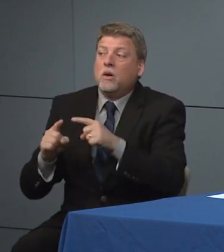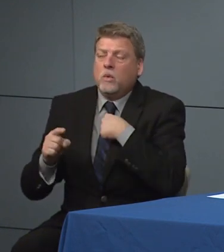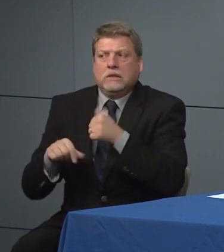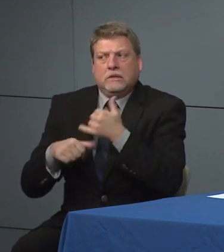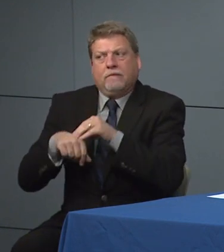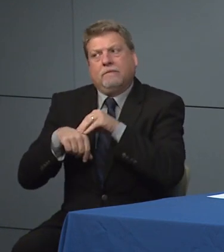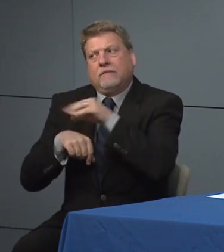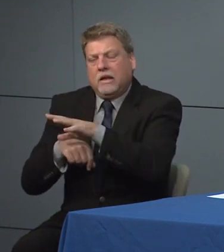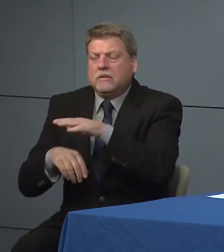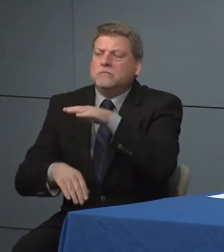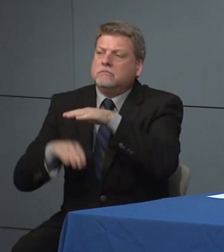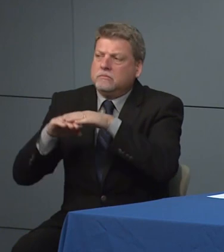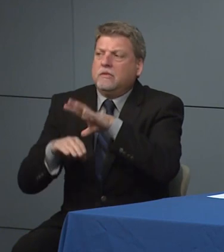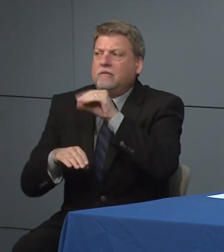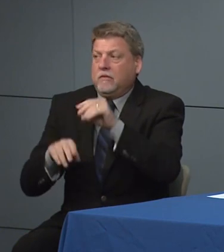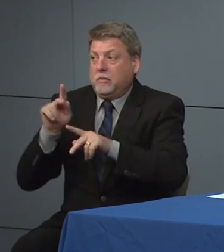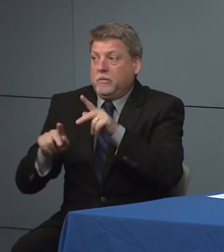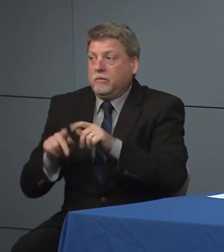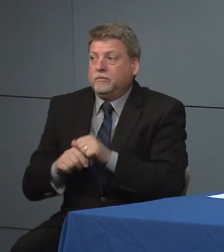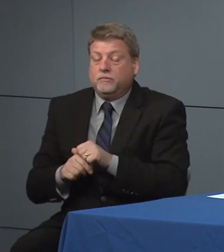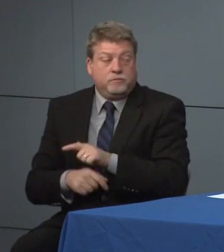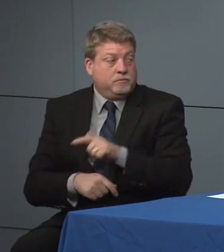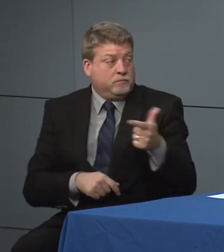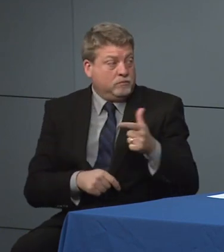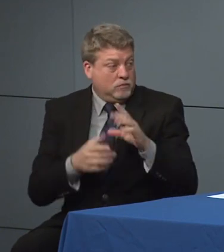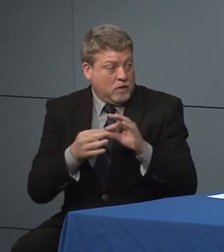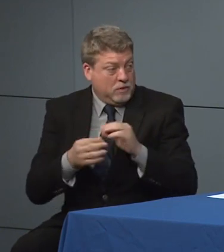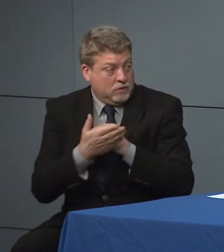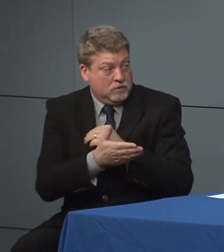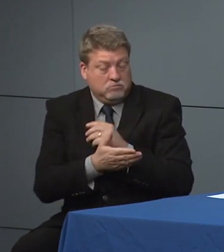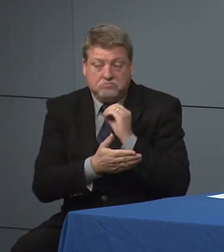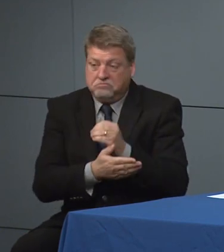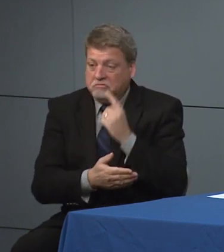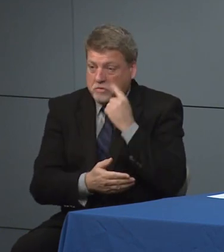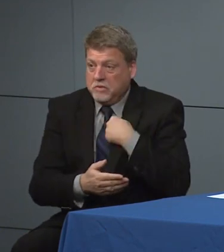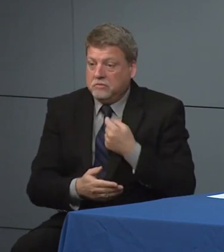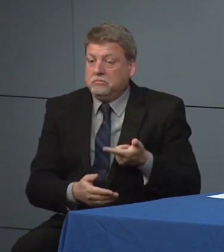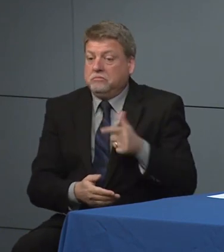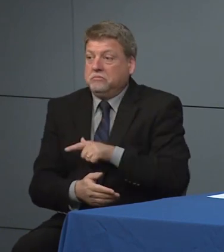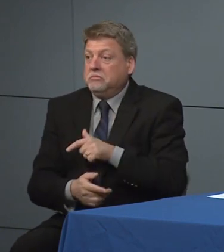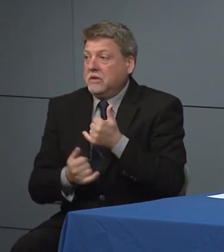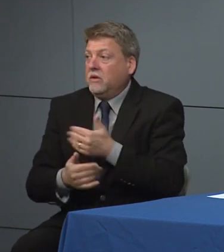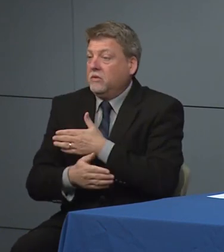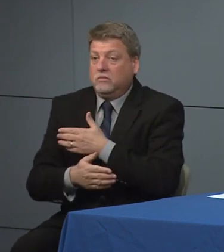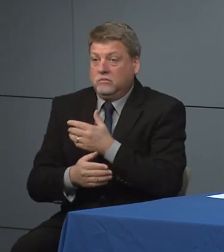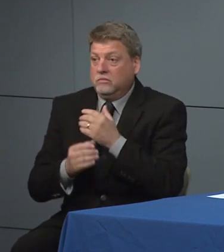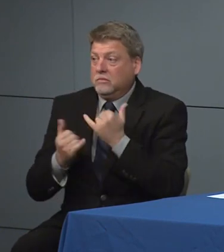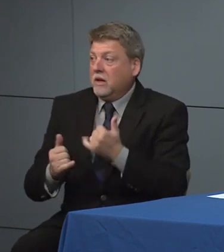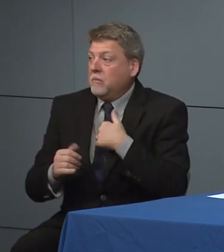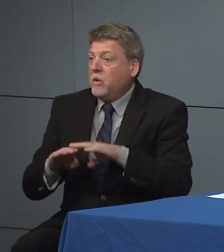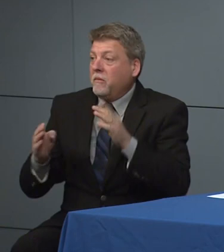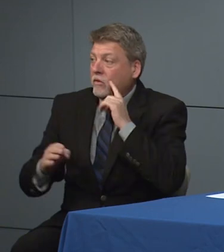A menos que el señor espere distinga comentarios muy bien con gusto, podemos aceptar preguntas.